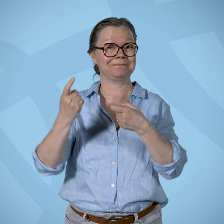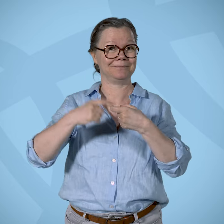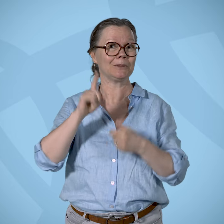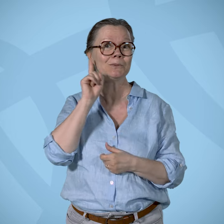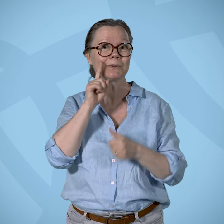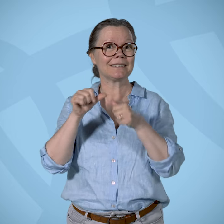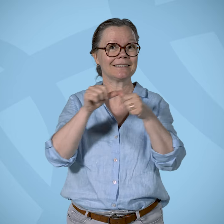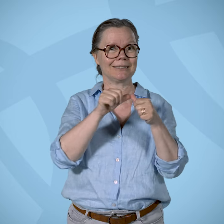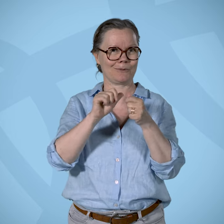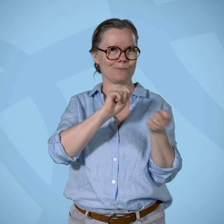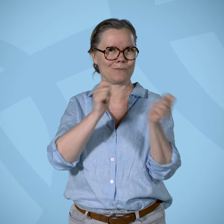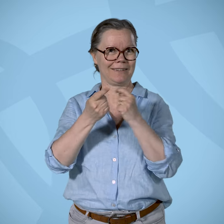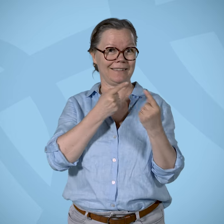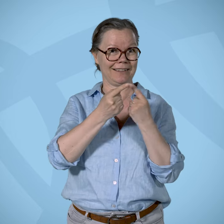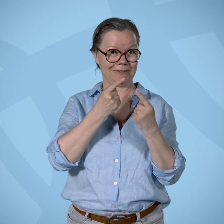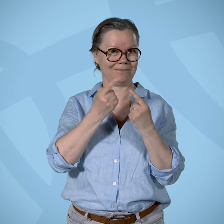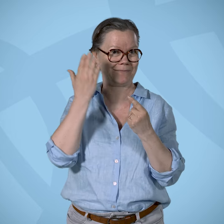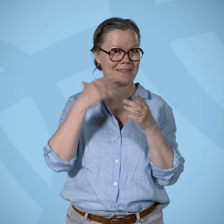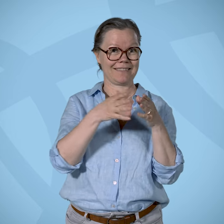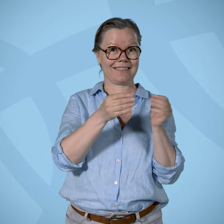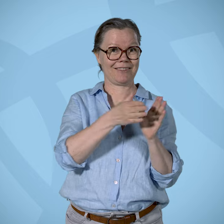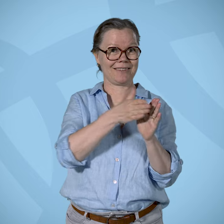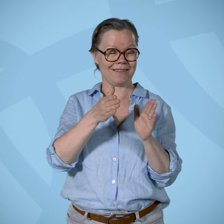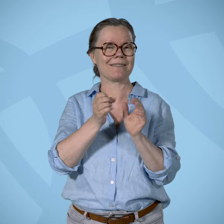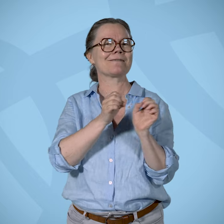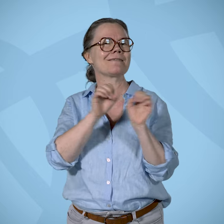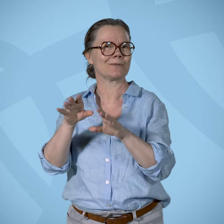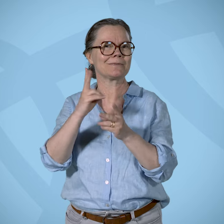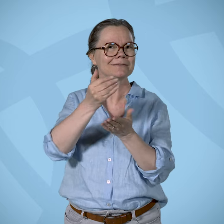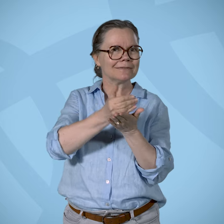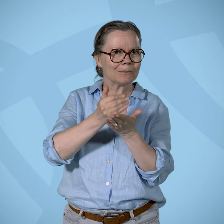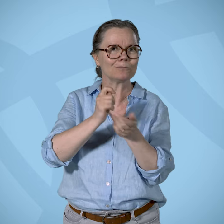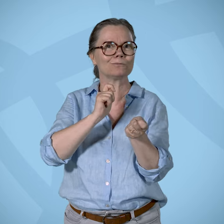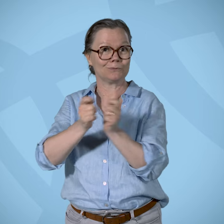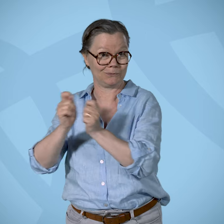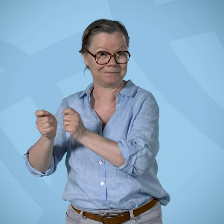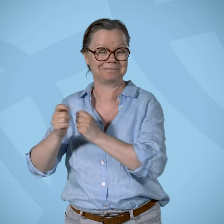Muutokset johtuvat Kuurojen Liiton muutosneuvotteluista.